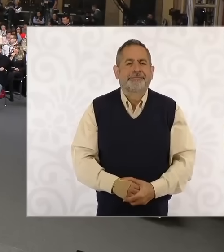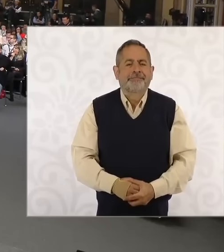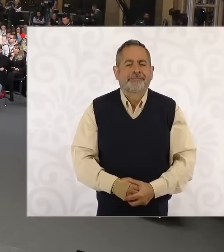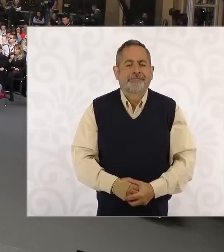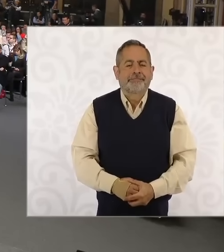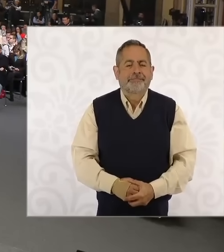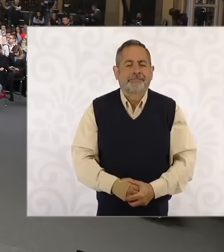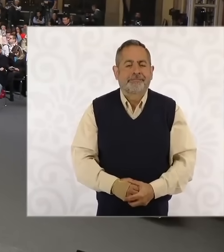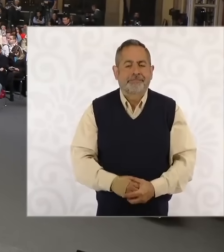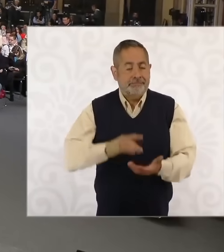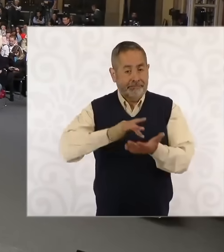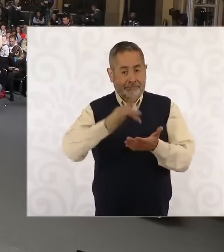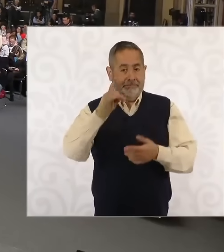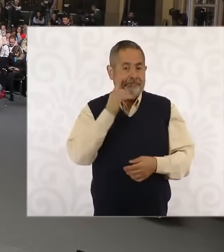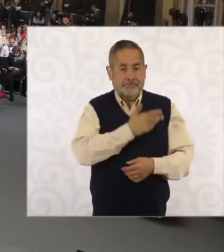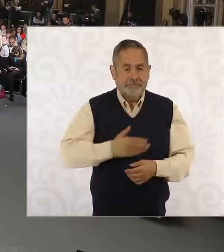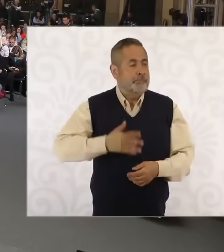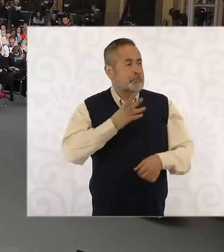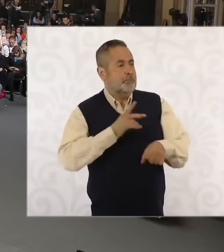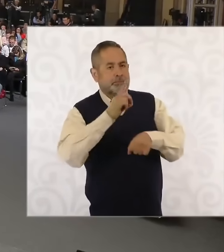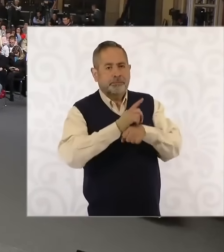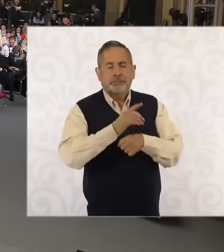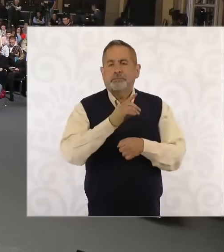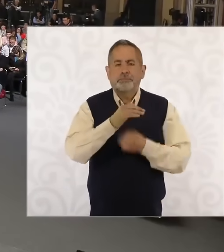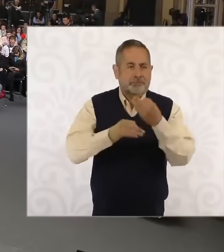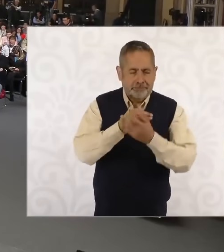Gracias, presidenta. Buenos días. Buenos días a todas y a todos. Nancy Flores de la revista